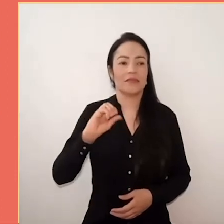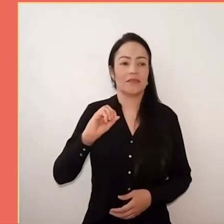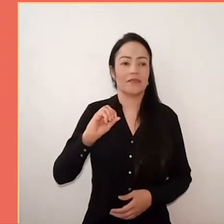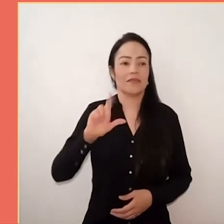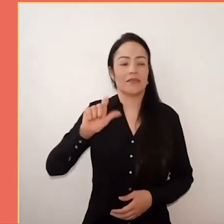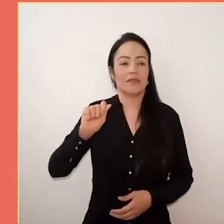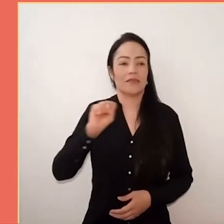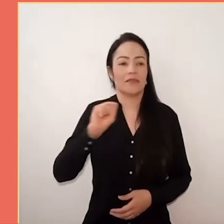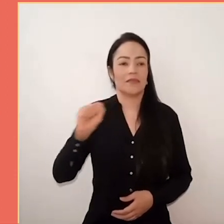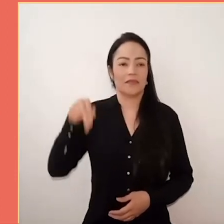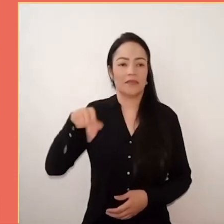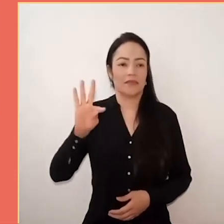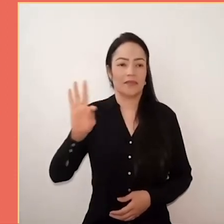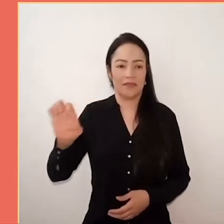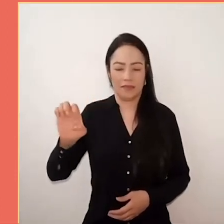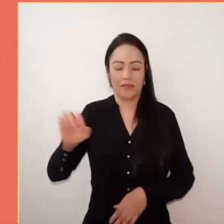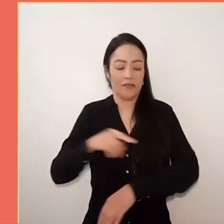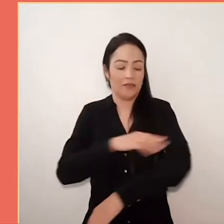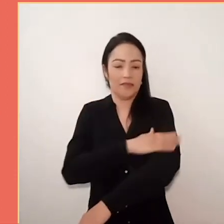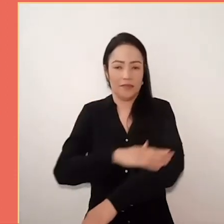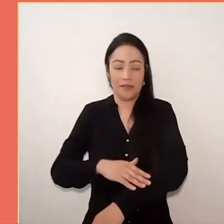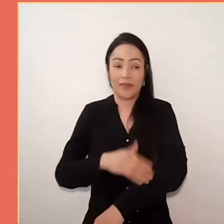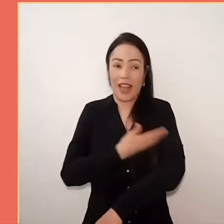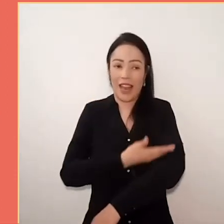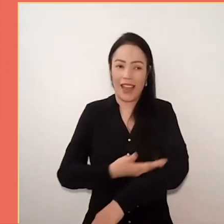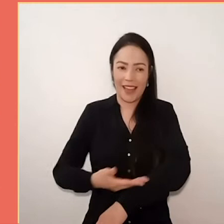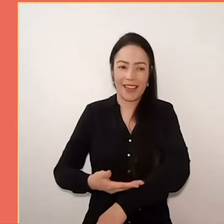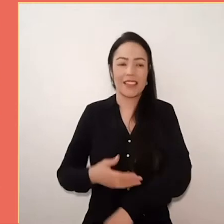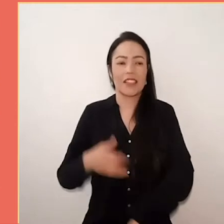de pele clara, tenho 83 anos,